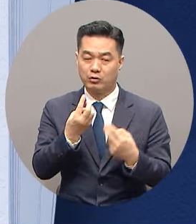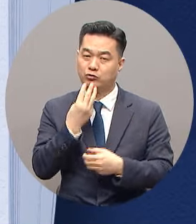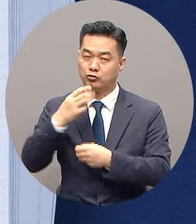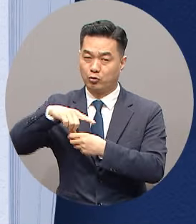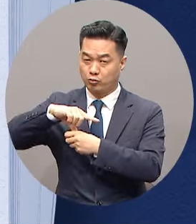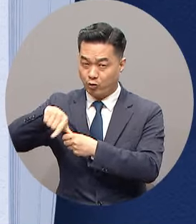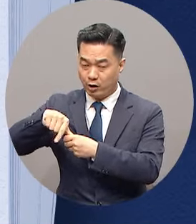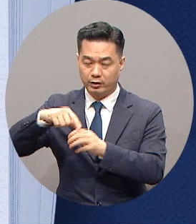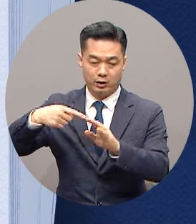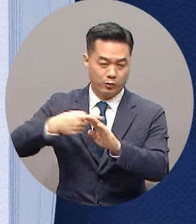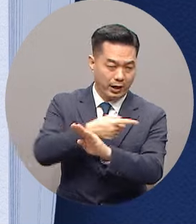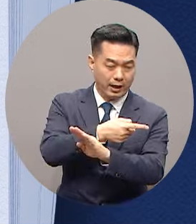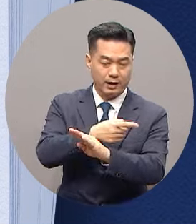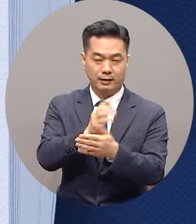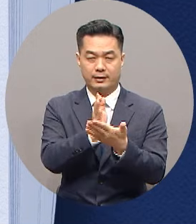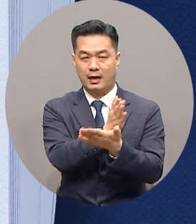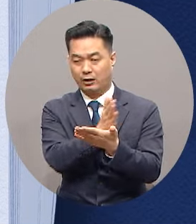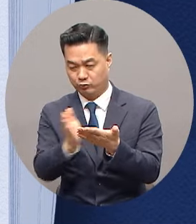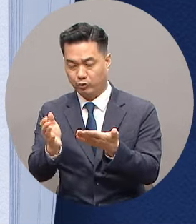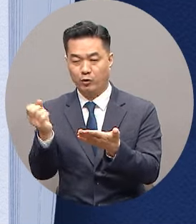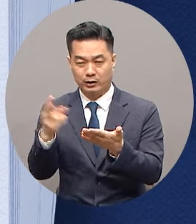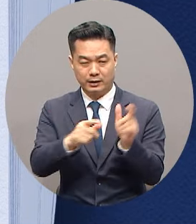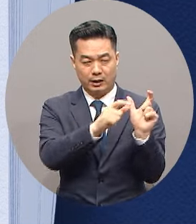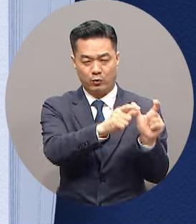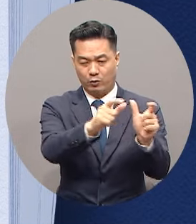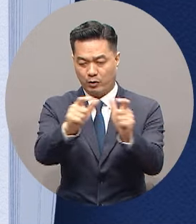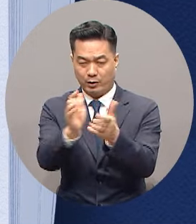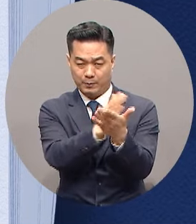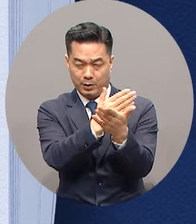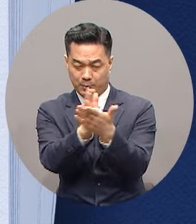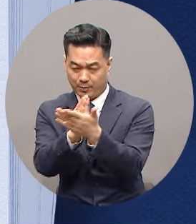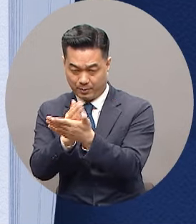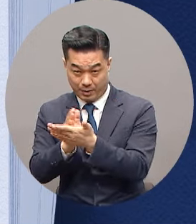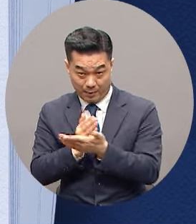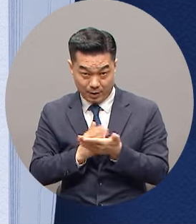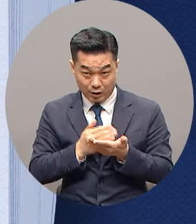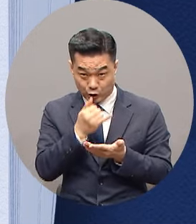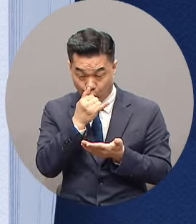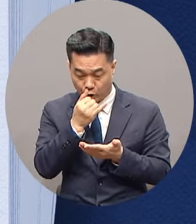증원할 2000명을 수도권과 비수도권으로 먼저 나누고 이를 다시 권역별로 분산해